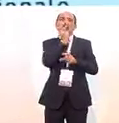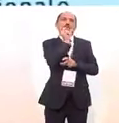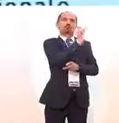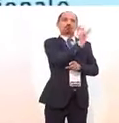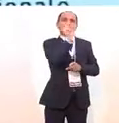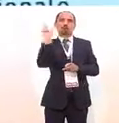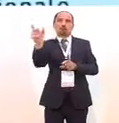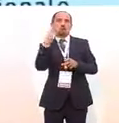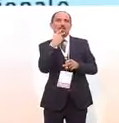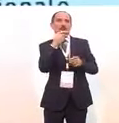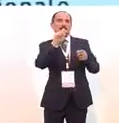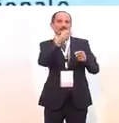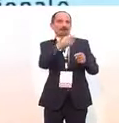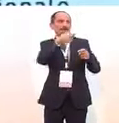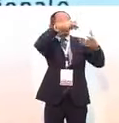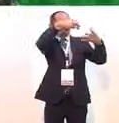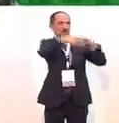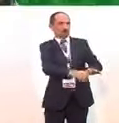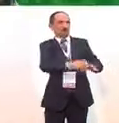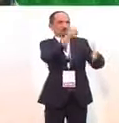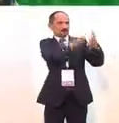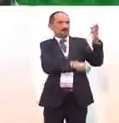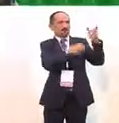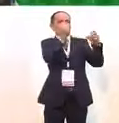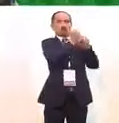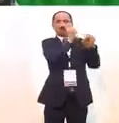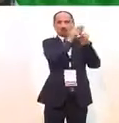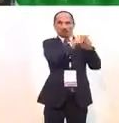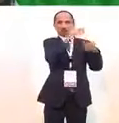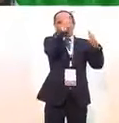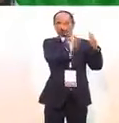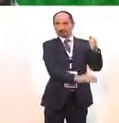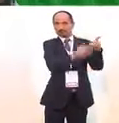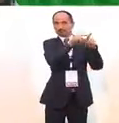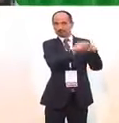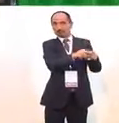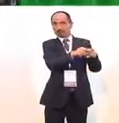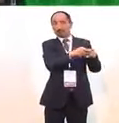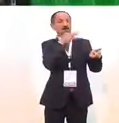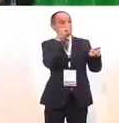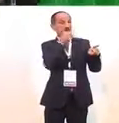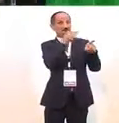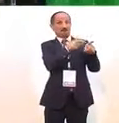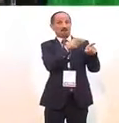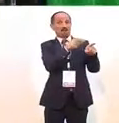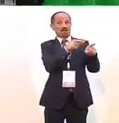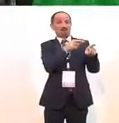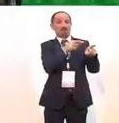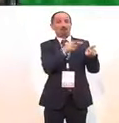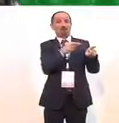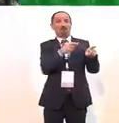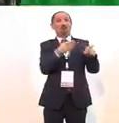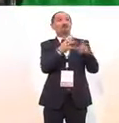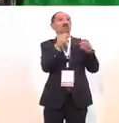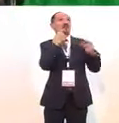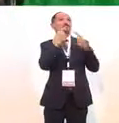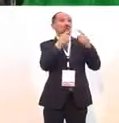Uno: abbassare le tasse sul lavoro, ancora. Che non vuol dire fare grandi discorsi, vuol